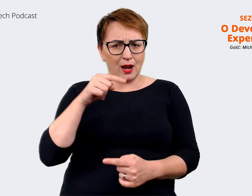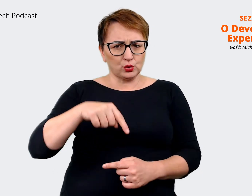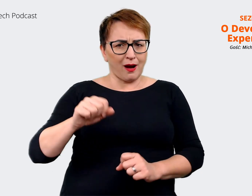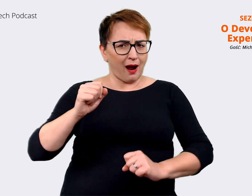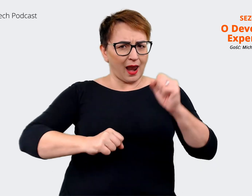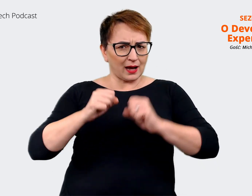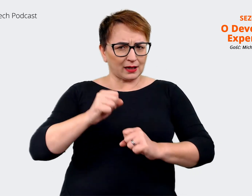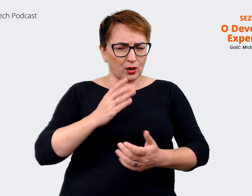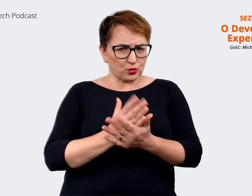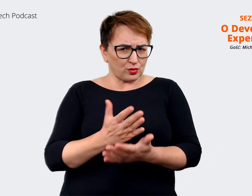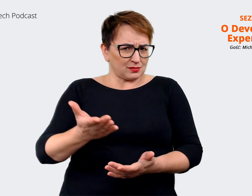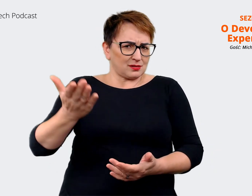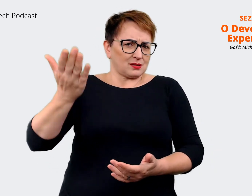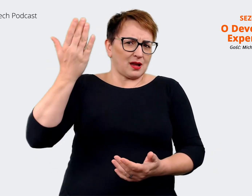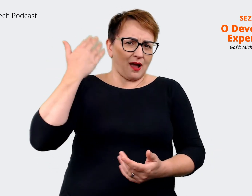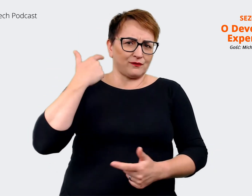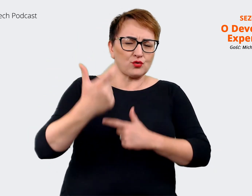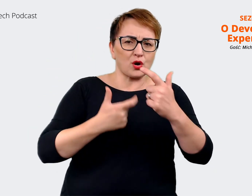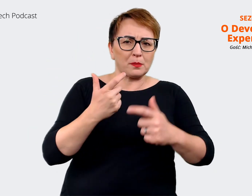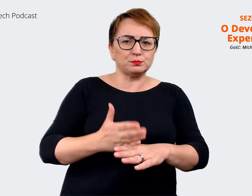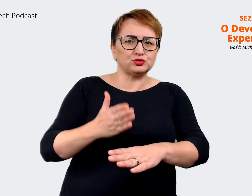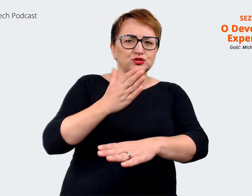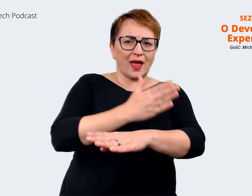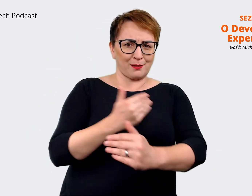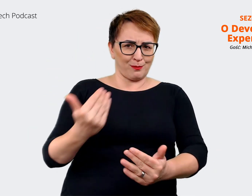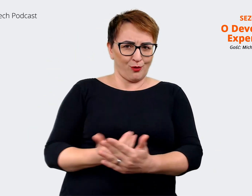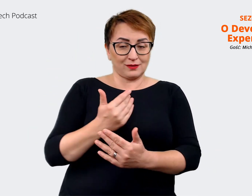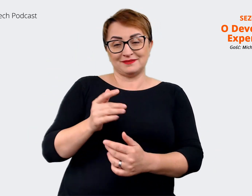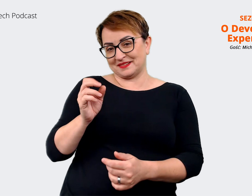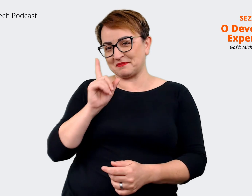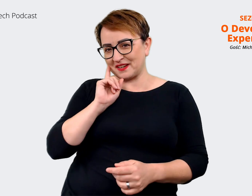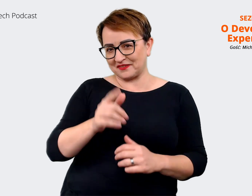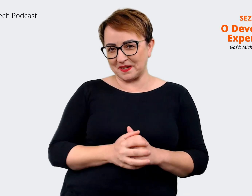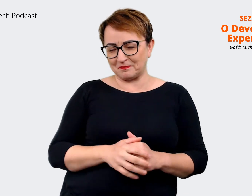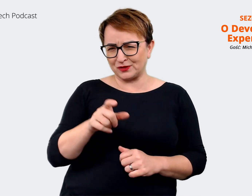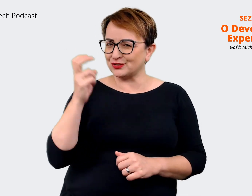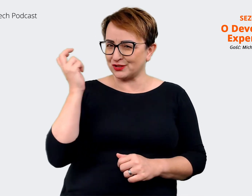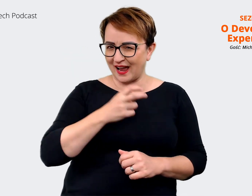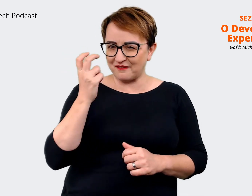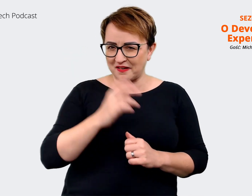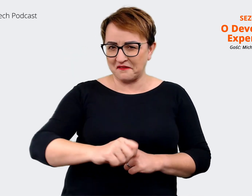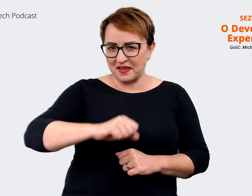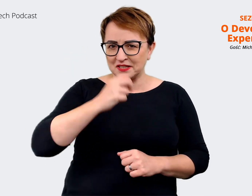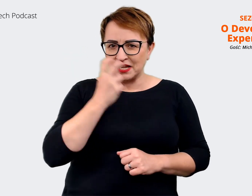ale my w Allegro robimy to, zanim to modne było. Michał: Tak jest. To jest w ogóle ciekawostka